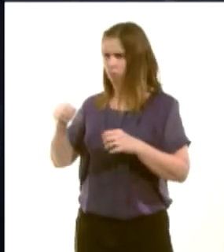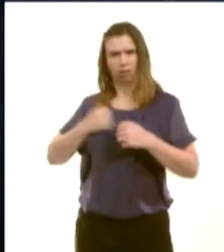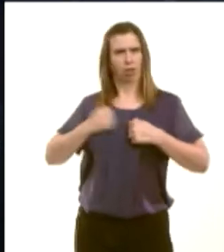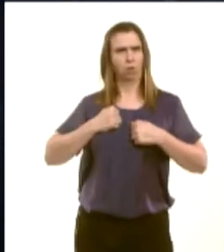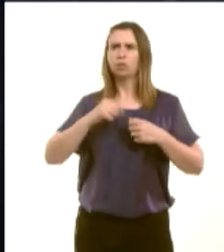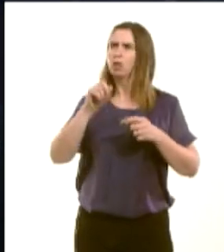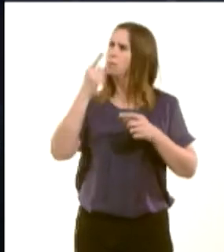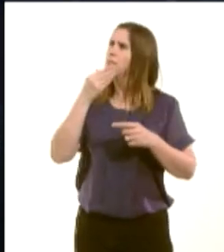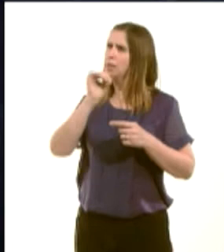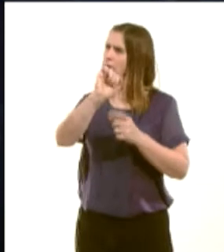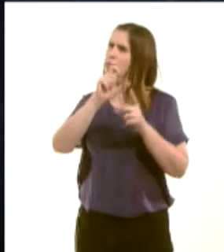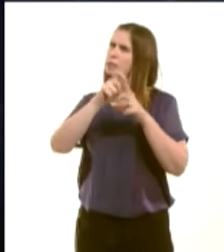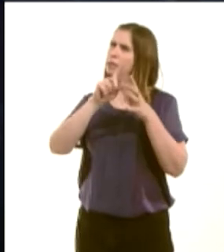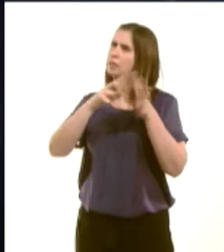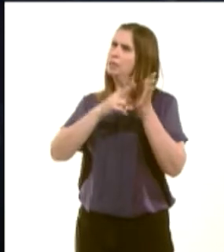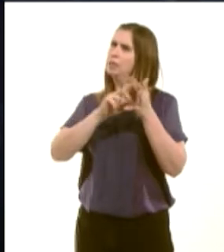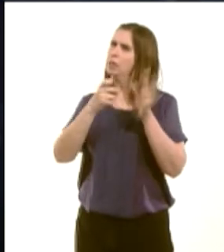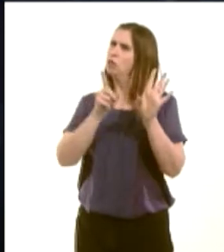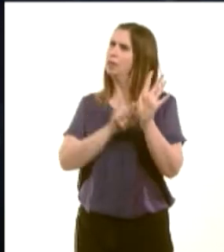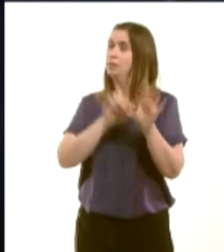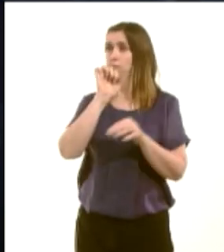cynnal gwasanaeth os ydy polisÔauír ddeoniaeth yn dod i rym?